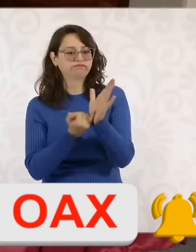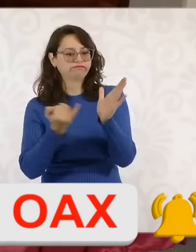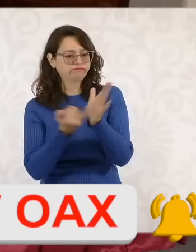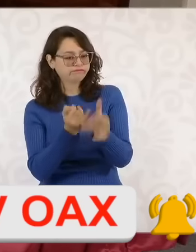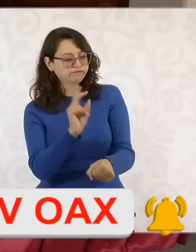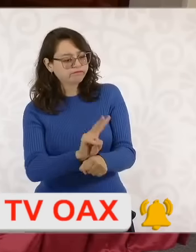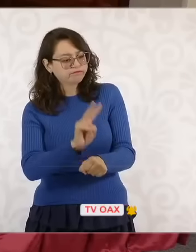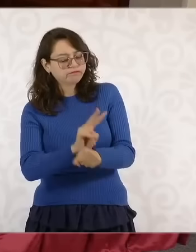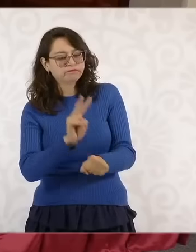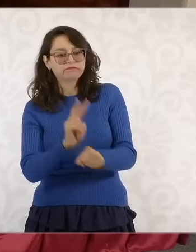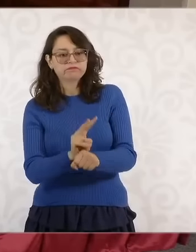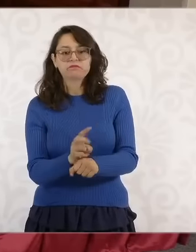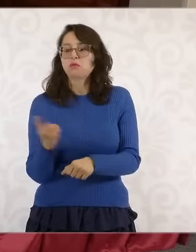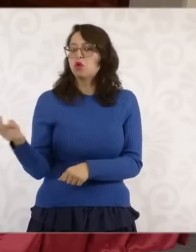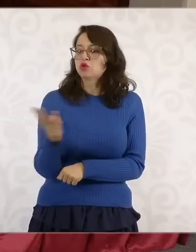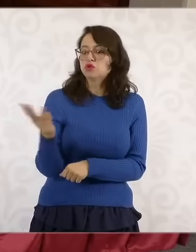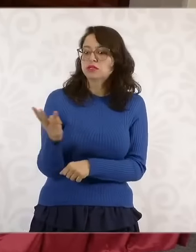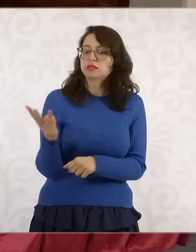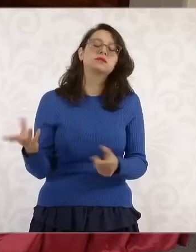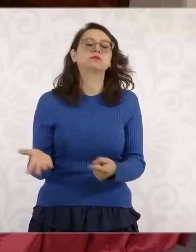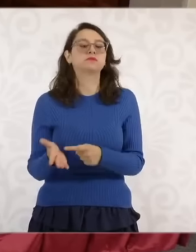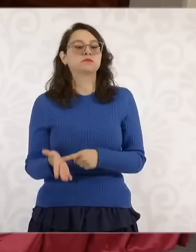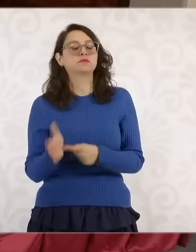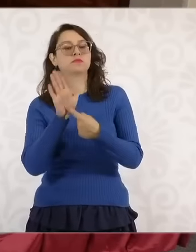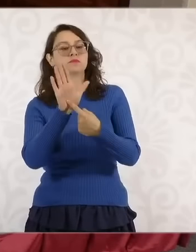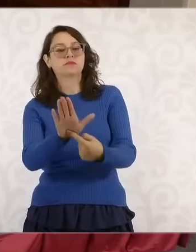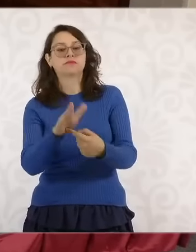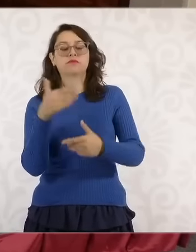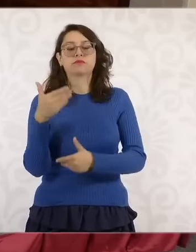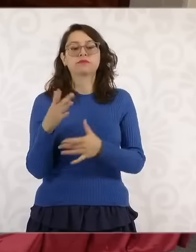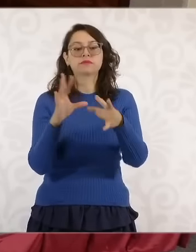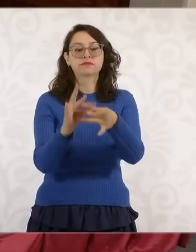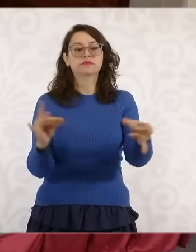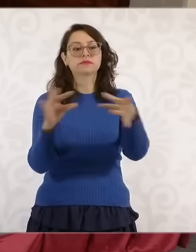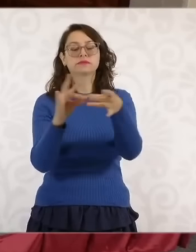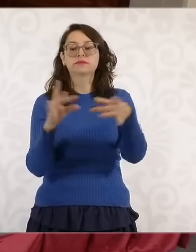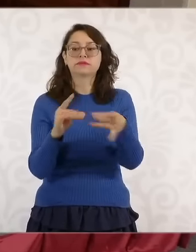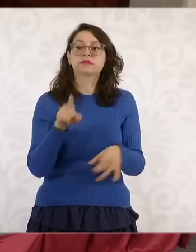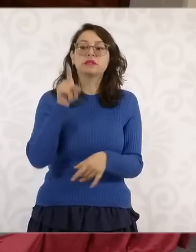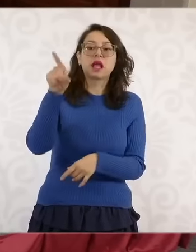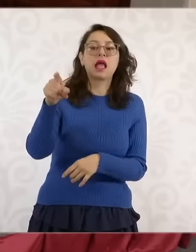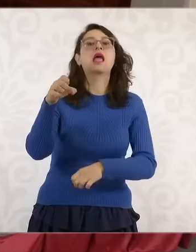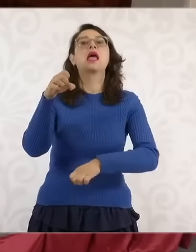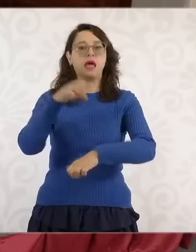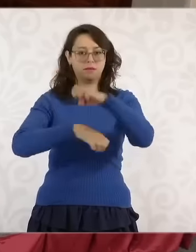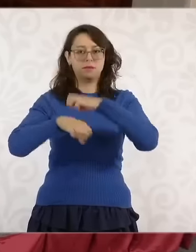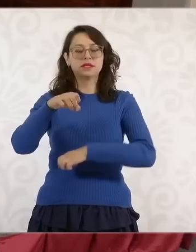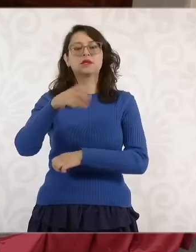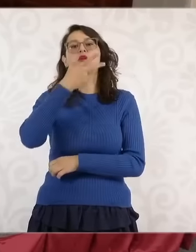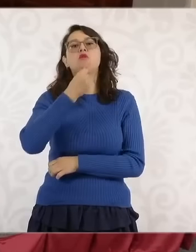de el pago que tiene que hacer Grupo Salinas a partir de eh la resolución de la Corte.